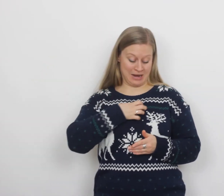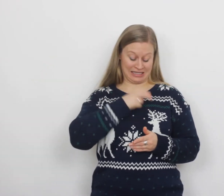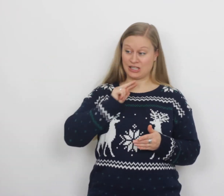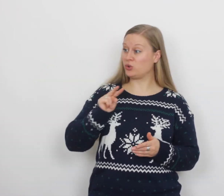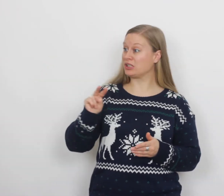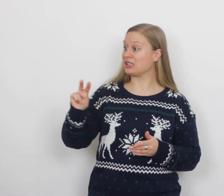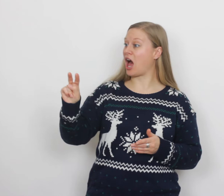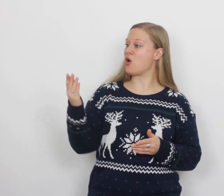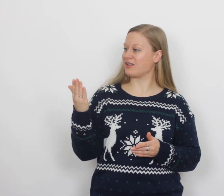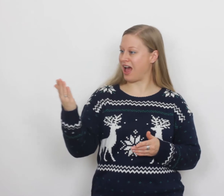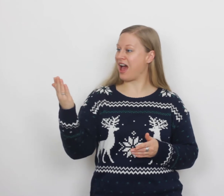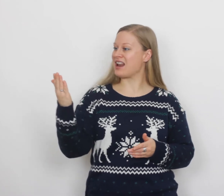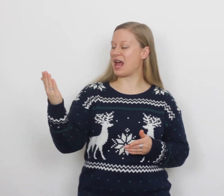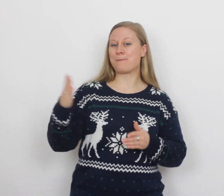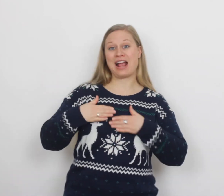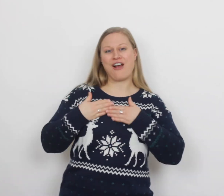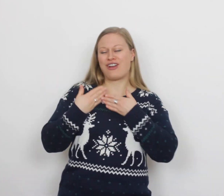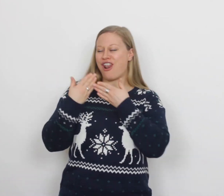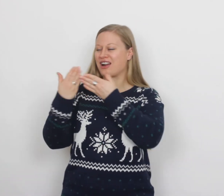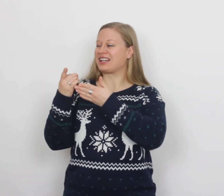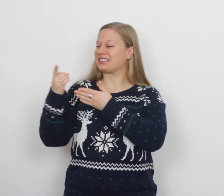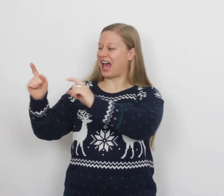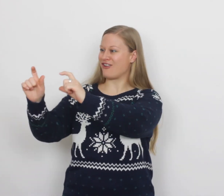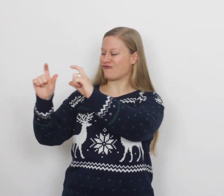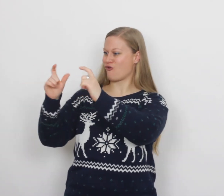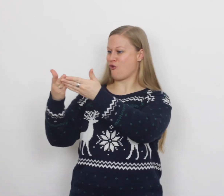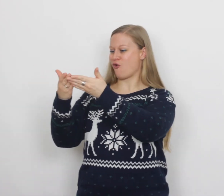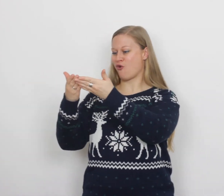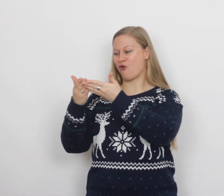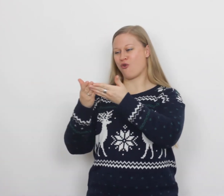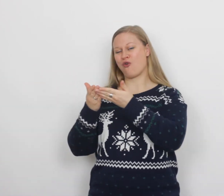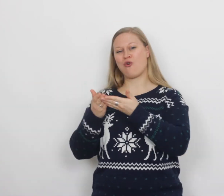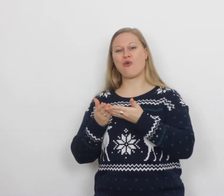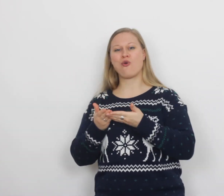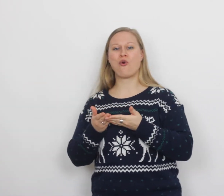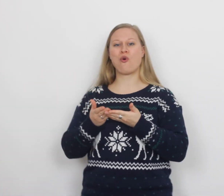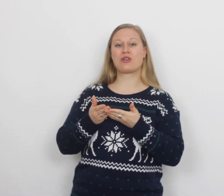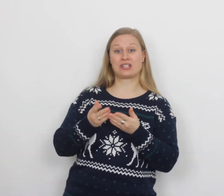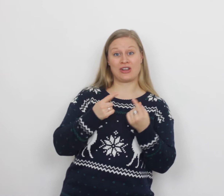Mijn ziel ziet uit naar Hem en verlangt naar Zijn Woord.